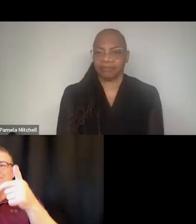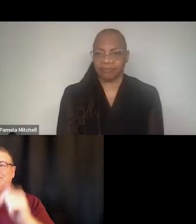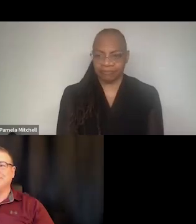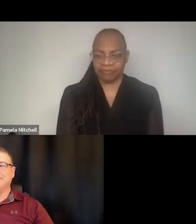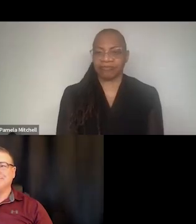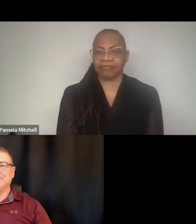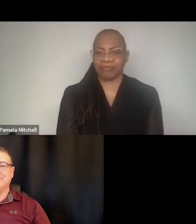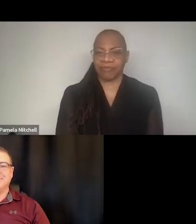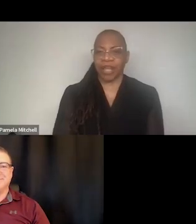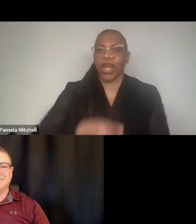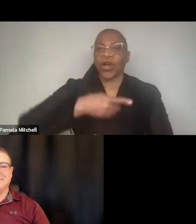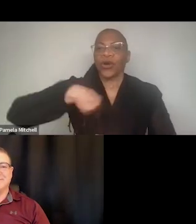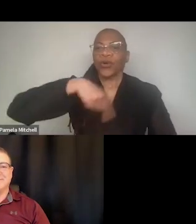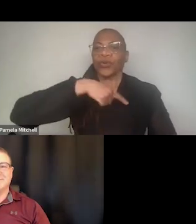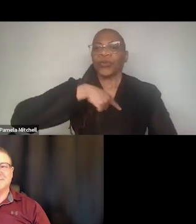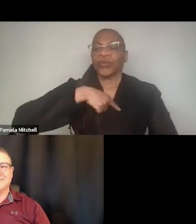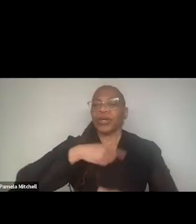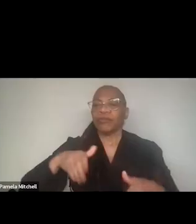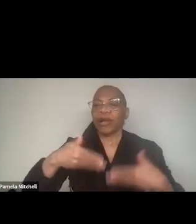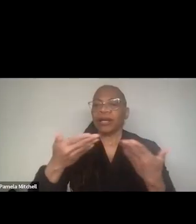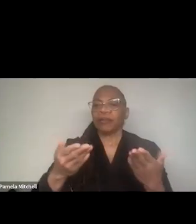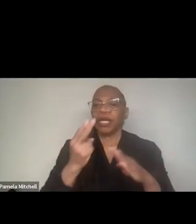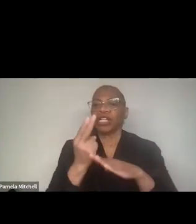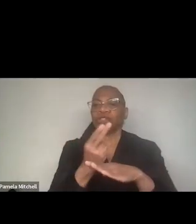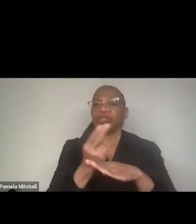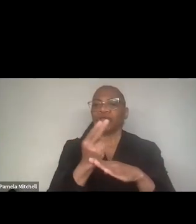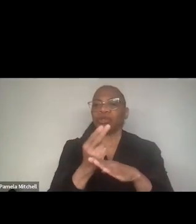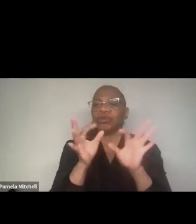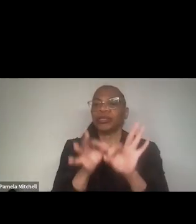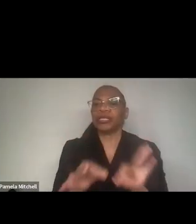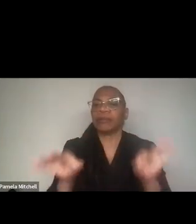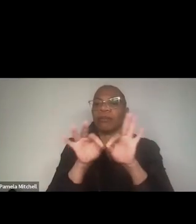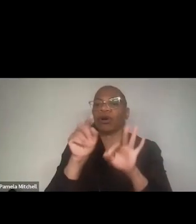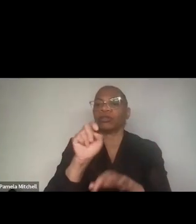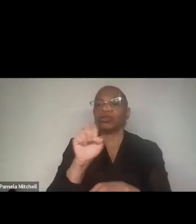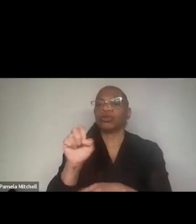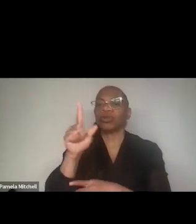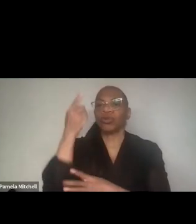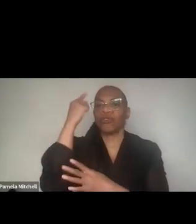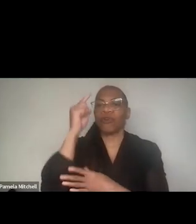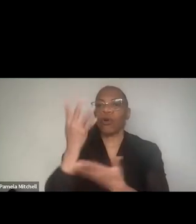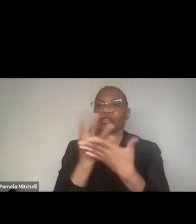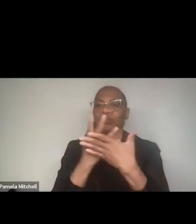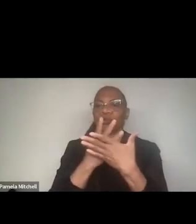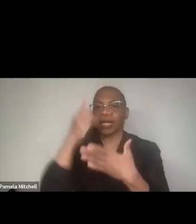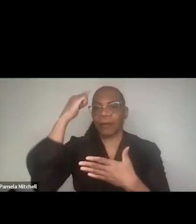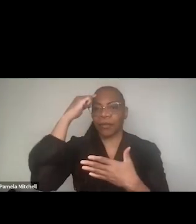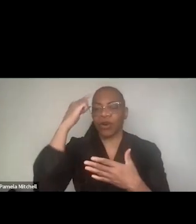Recomendamos encarecidamente que usen una herramienta válida para la evaluación de lesiones cerebrales. Como mencioné, no necesariamente querrán decir: